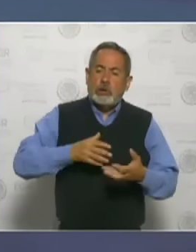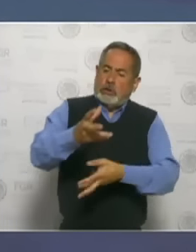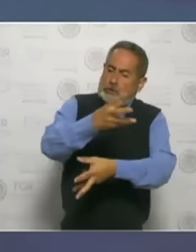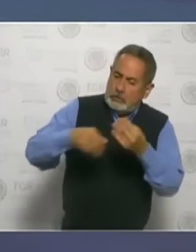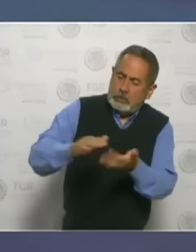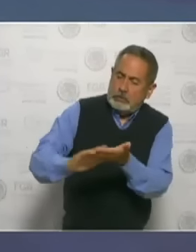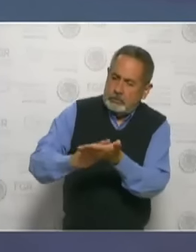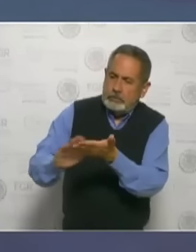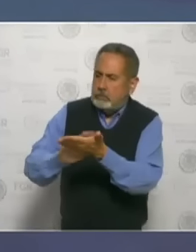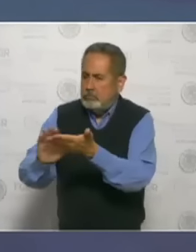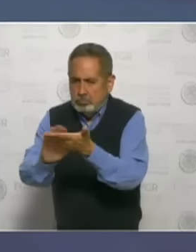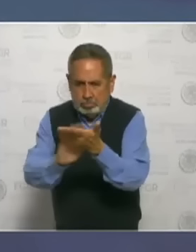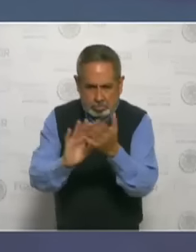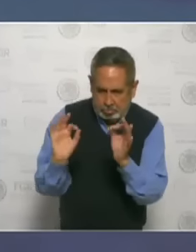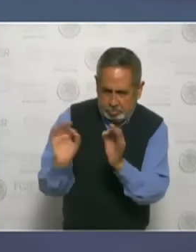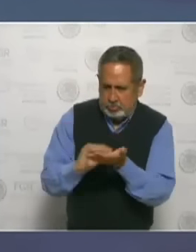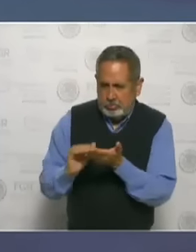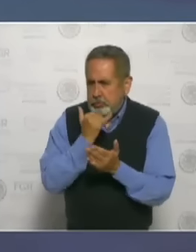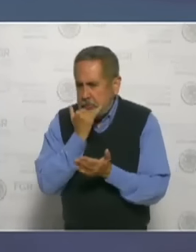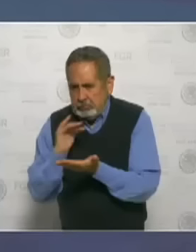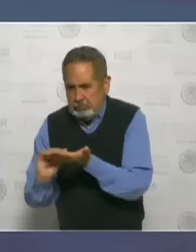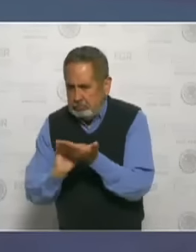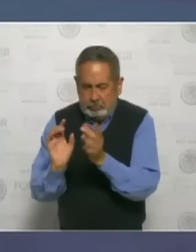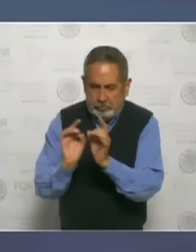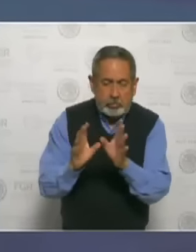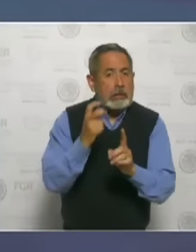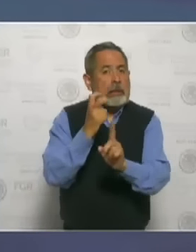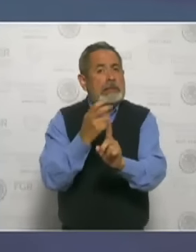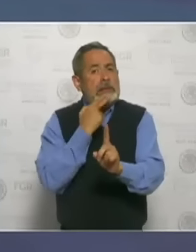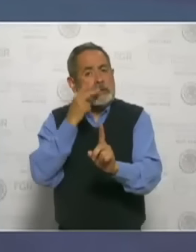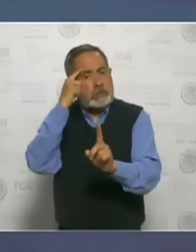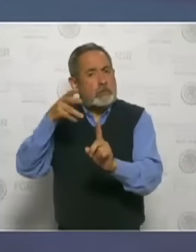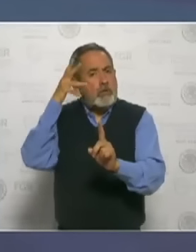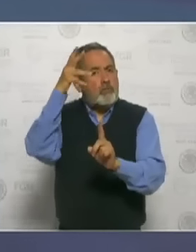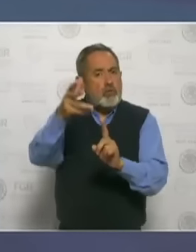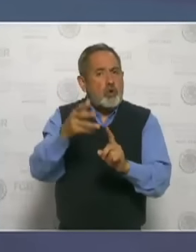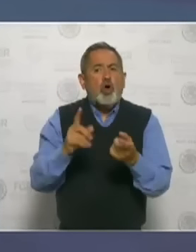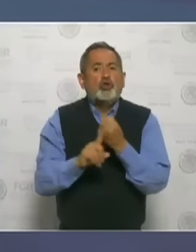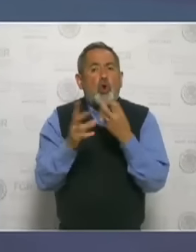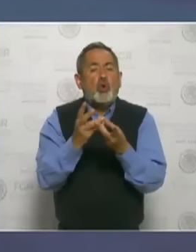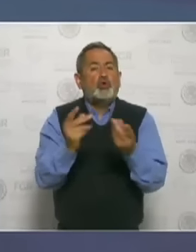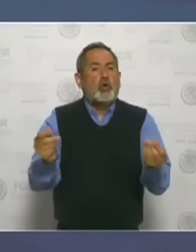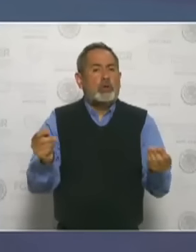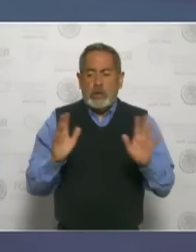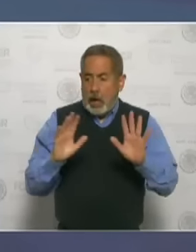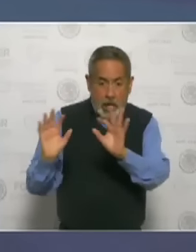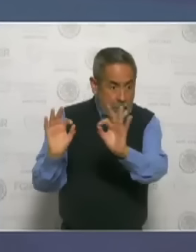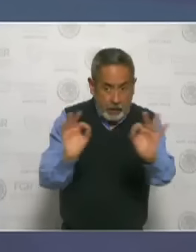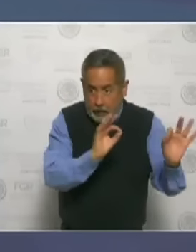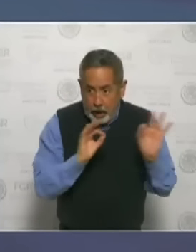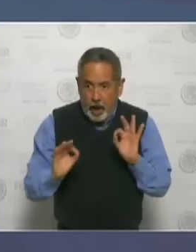diálogo para acceder a la justicia. es apostar por soluciones que transforman los conflictos,